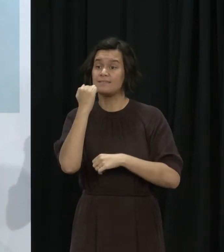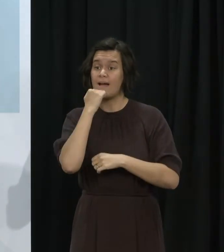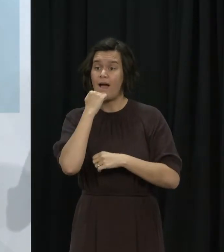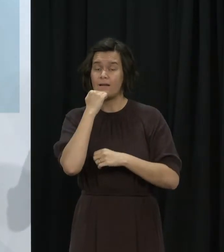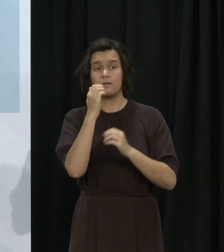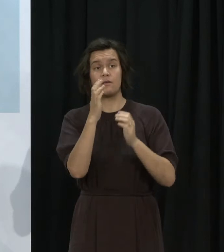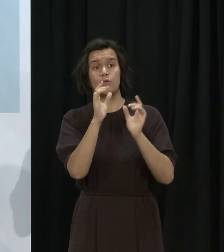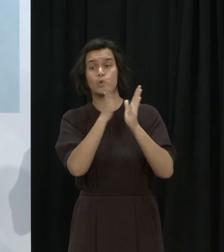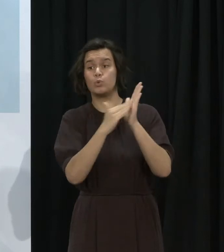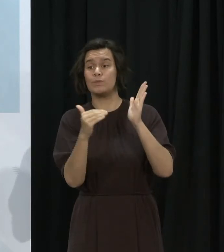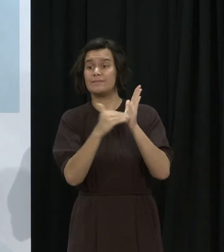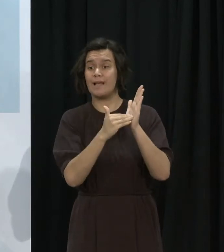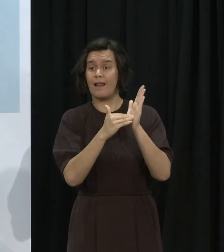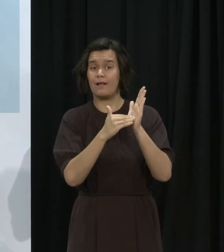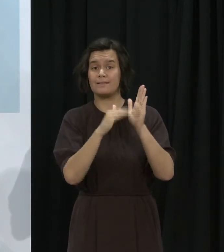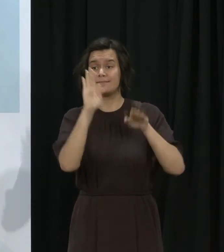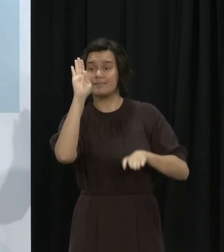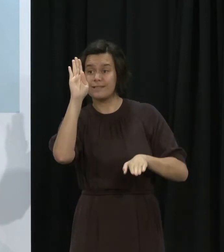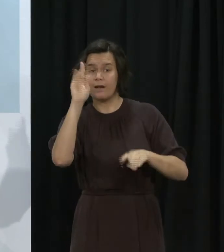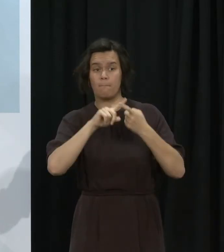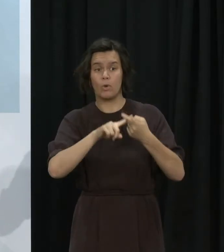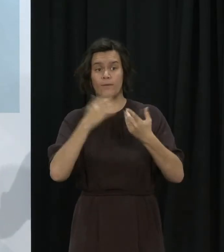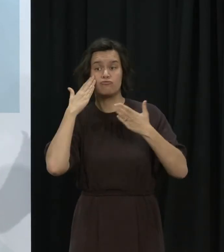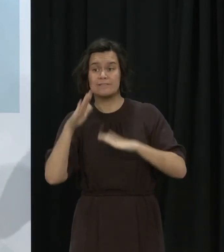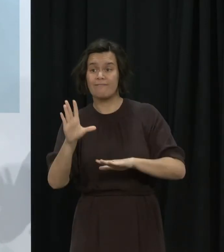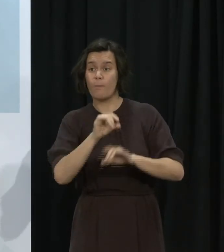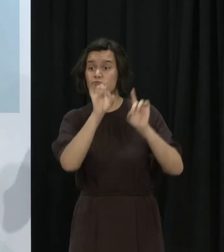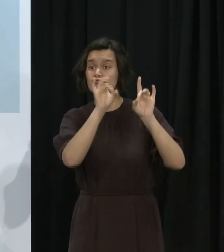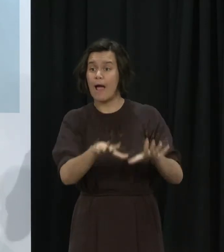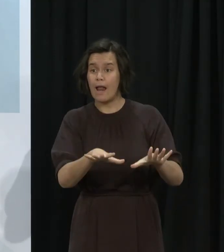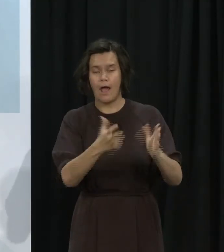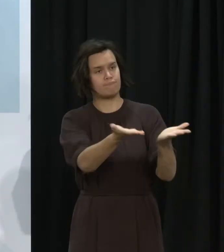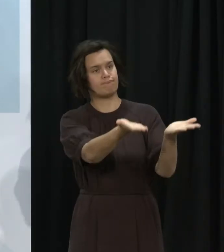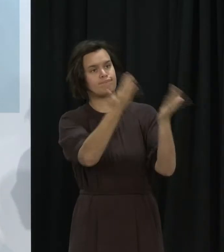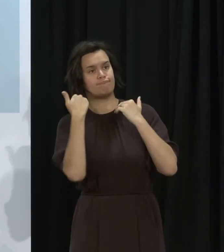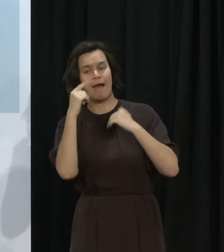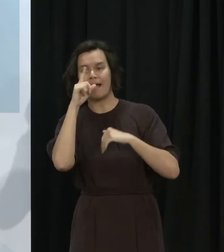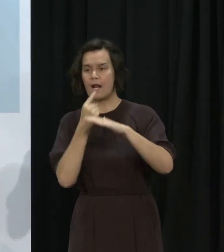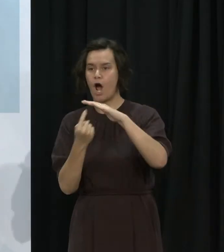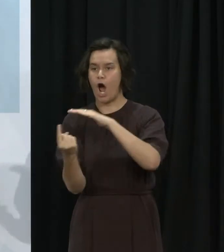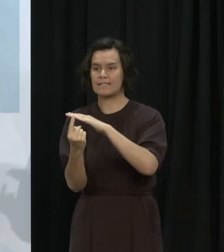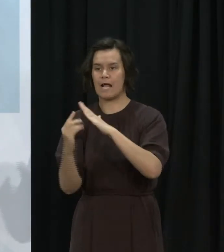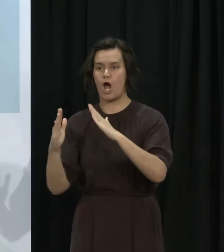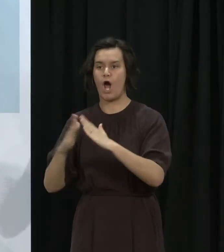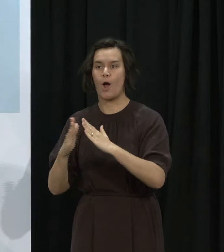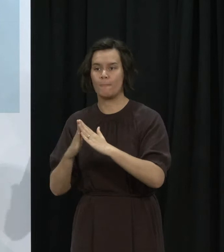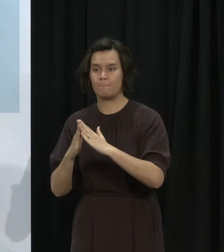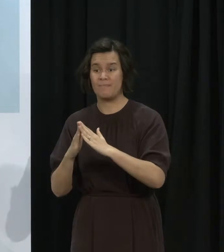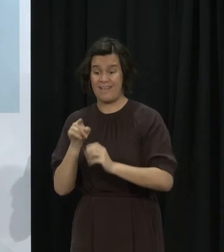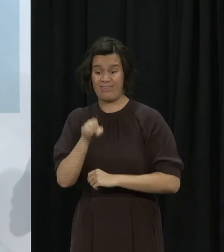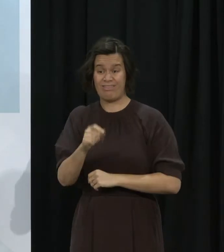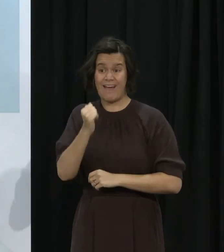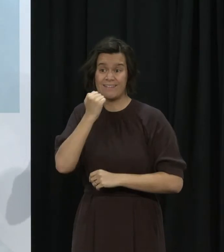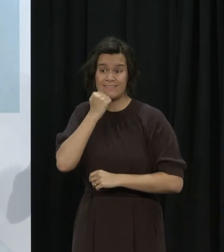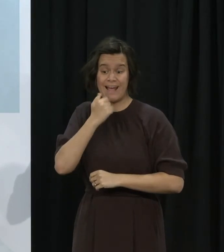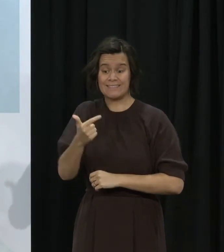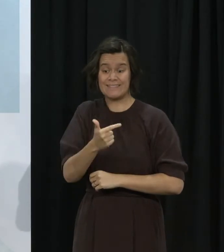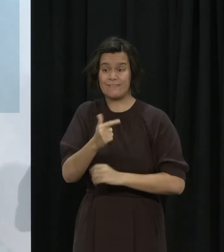Rnanga Kwanatanga ki te turaki i te r mo te noho wehe te hunga e haere ana. Mai i